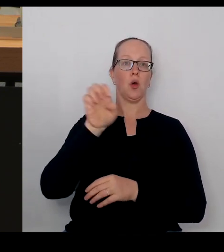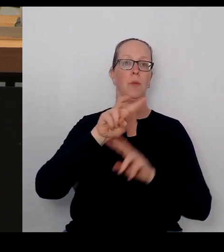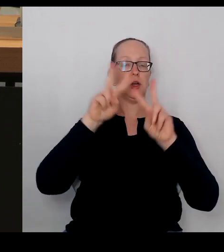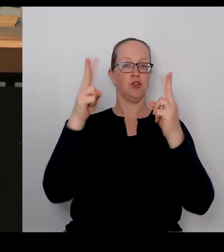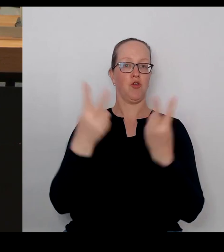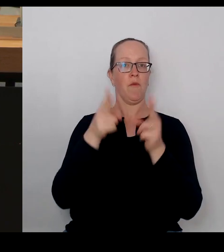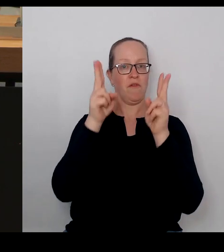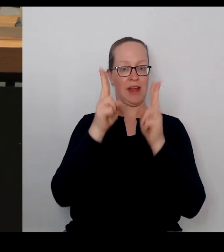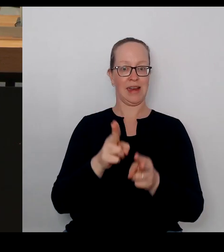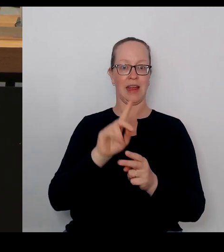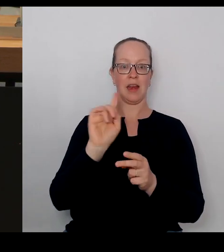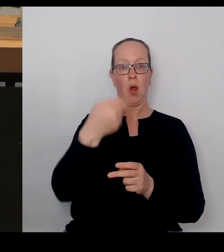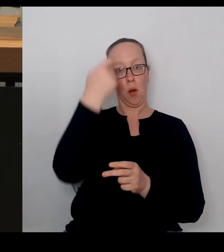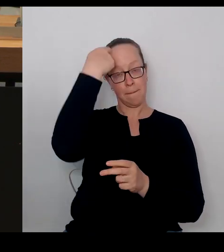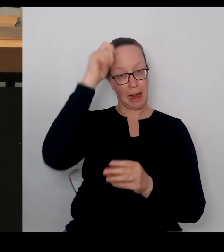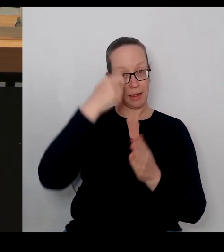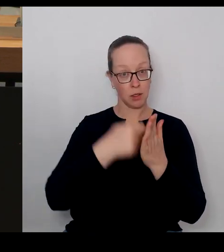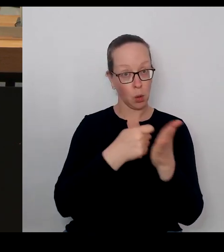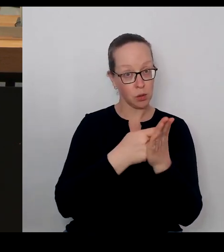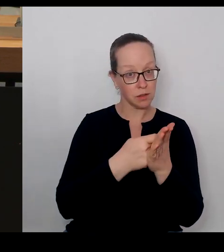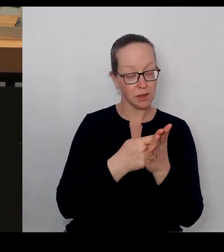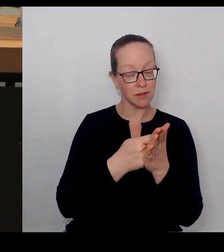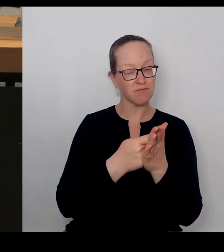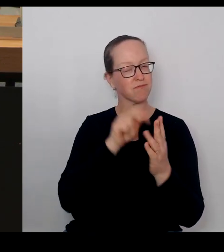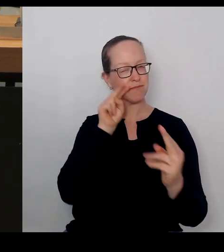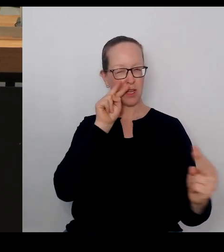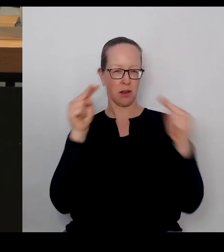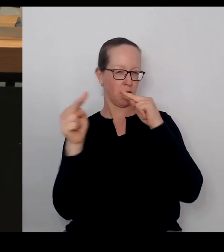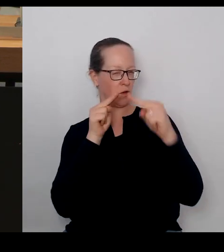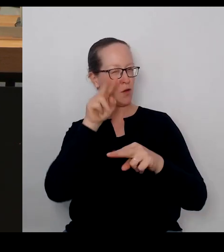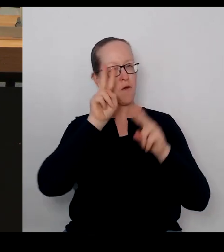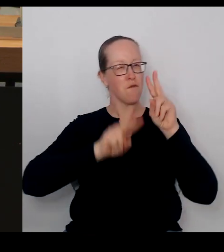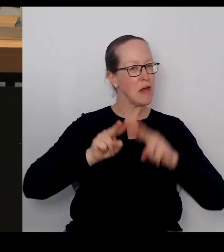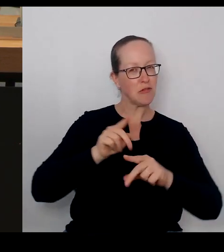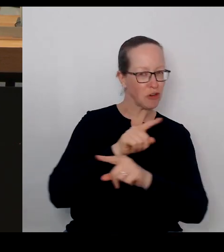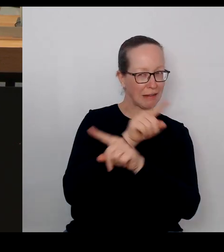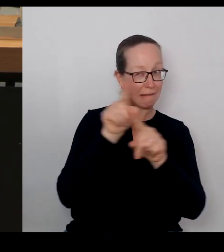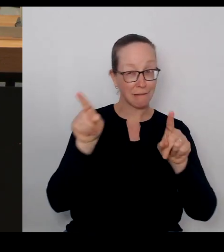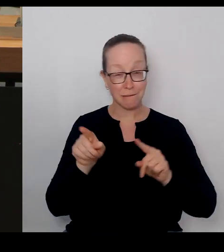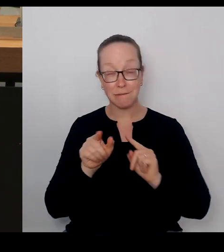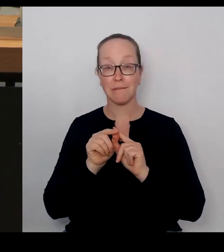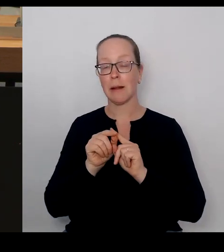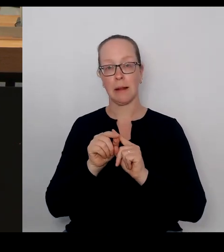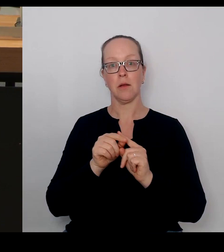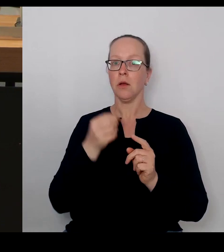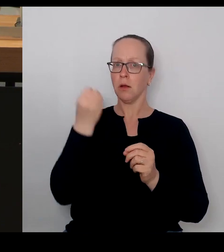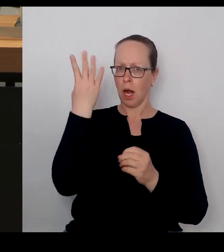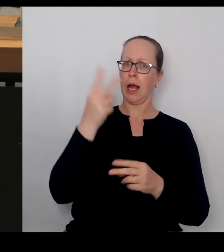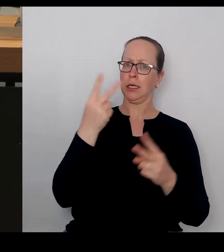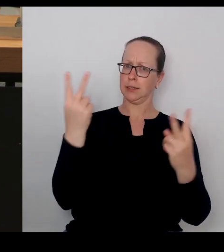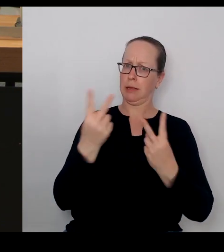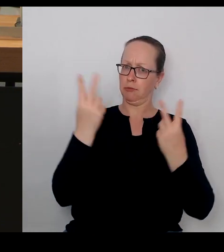In dem Haus Ich bin der Ansicht, natürlich gilt das europäische Umweltrecht, und zwar wenn man darüber spricht, dass die